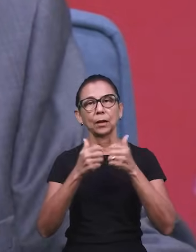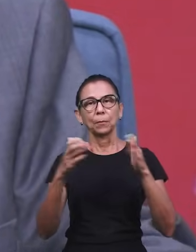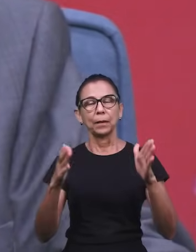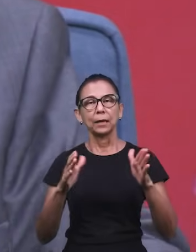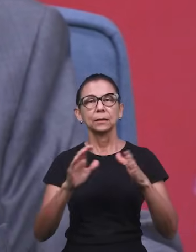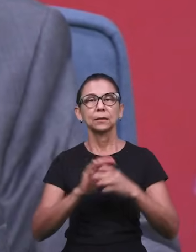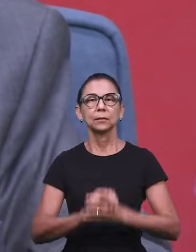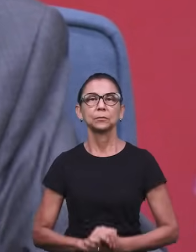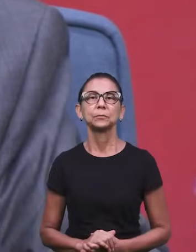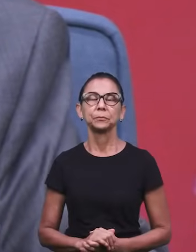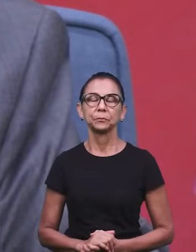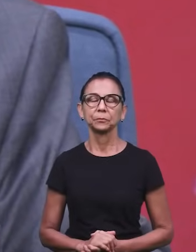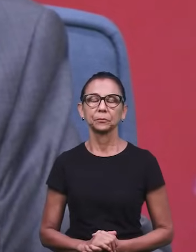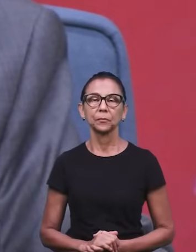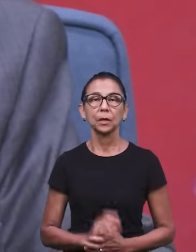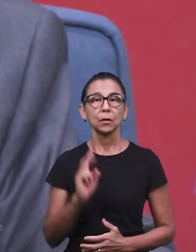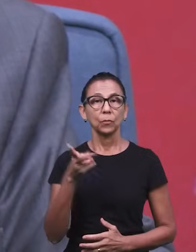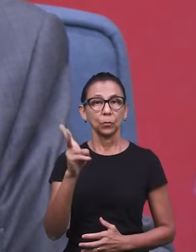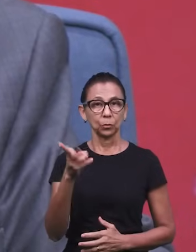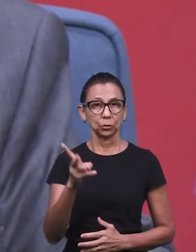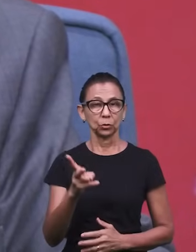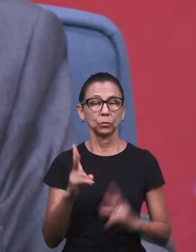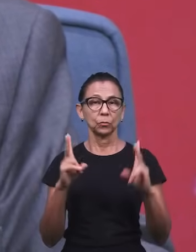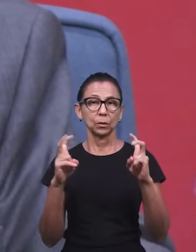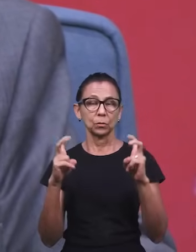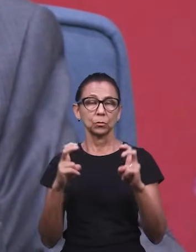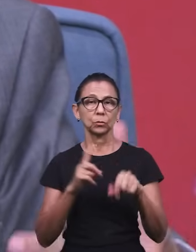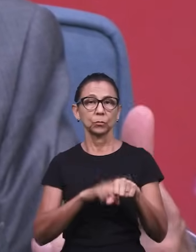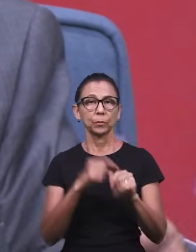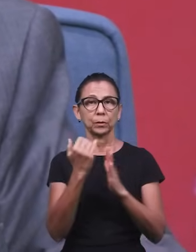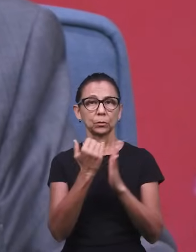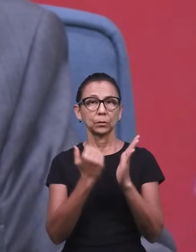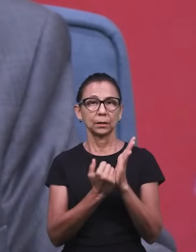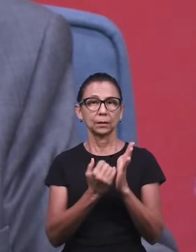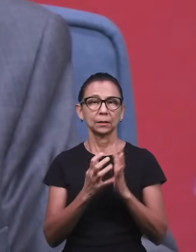assunto momento da doutrina nós vamos continuar logo depois da